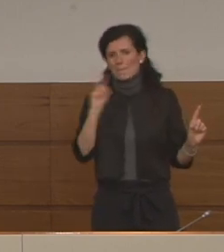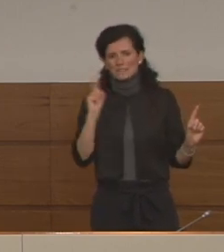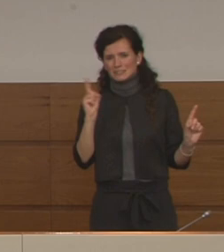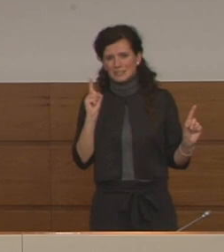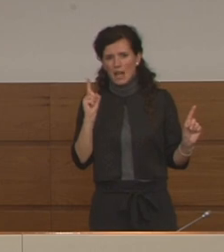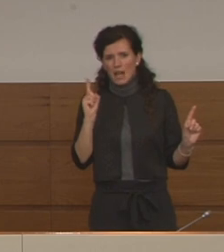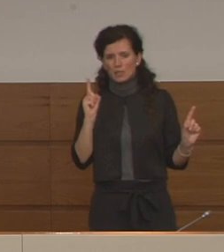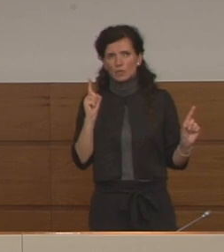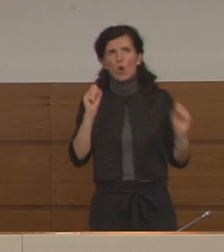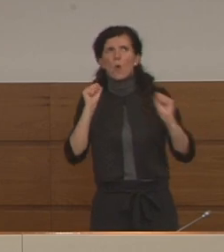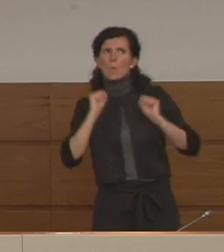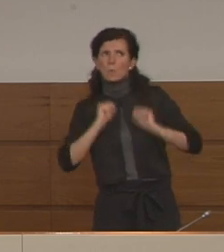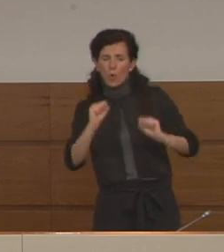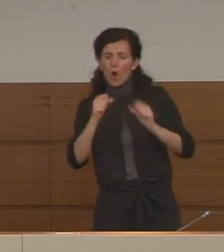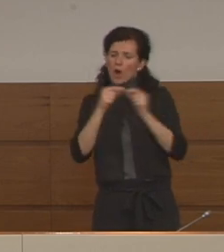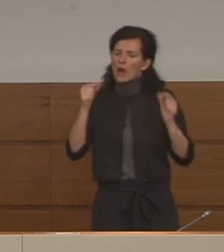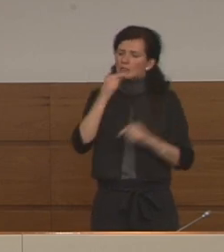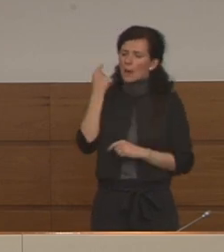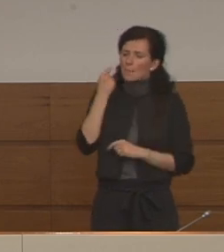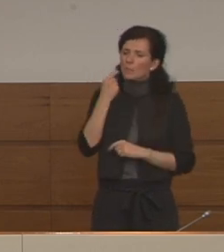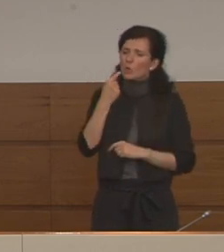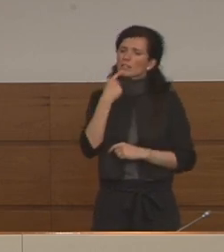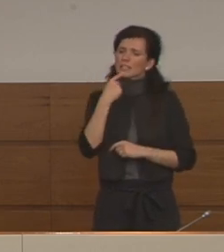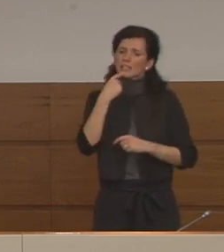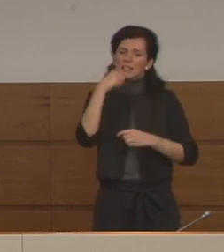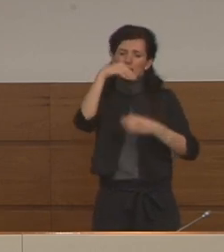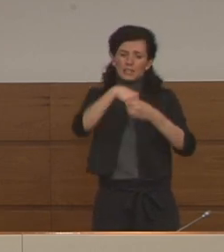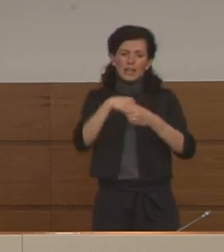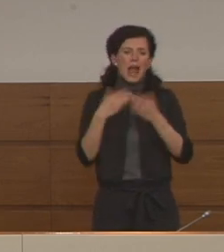di effettuare i tamponi alle persone che assistono disabili?